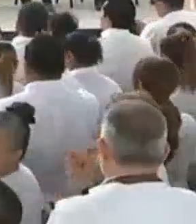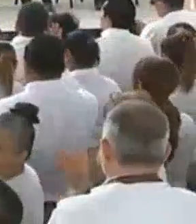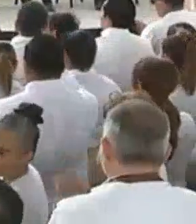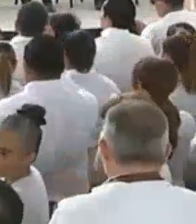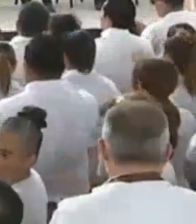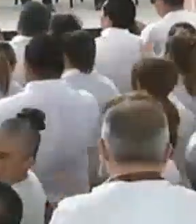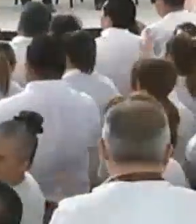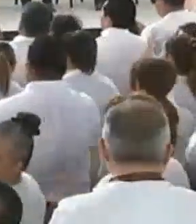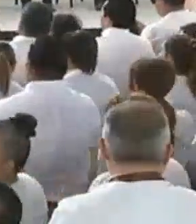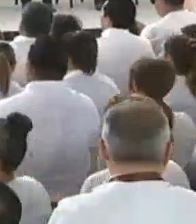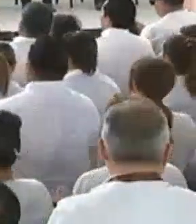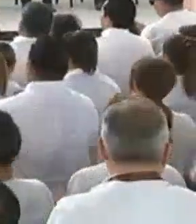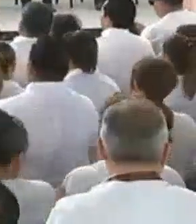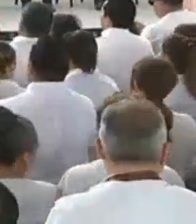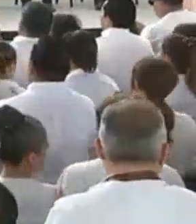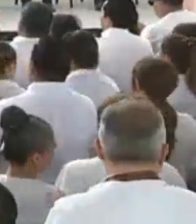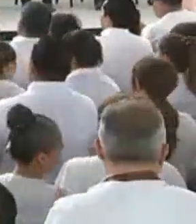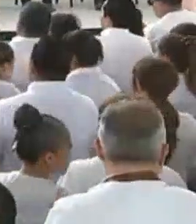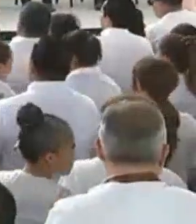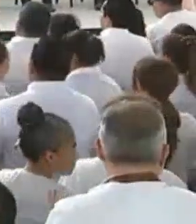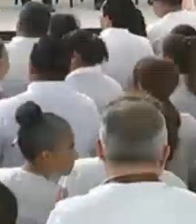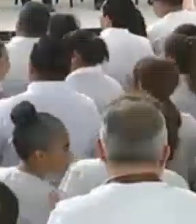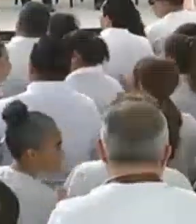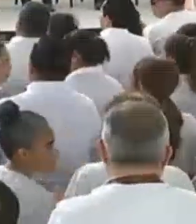deseándoles que pasen una excelente tarde.